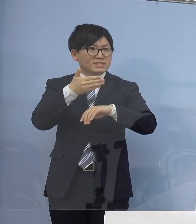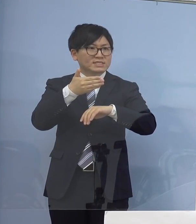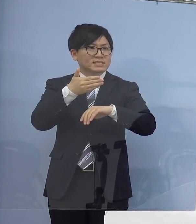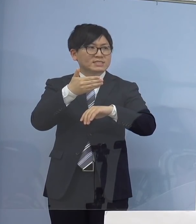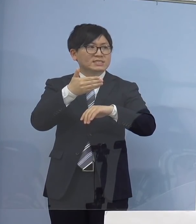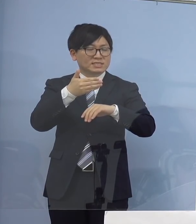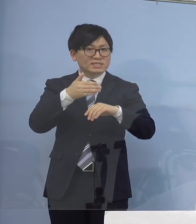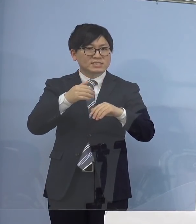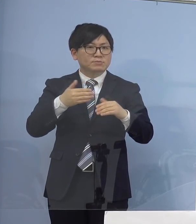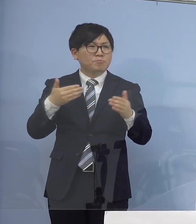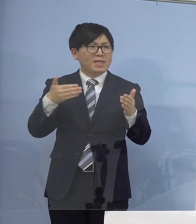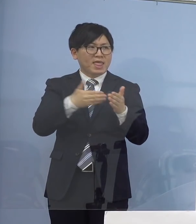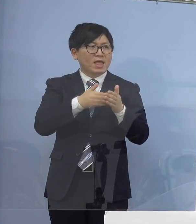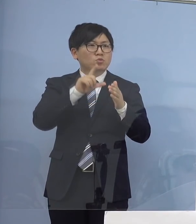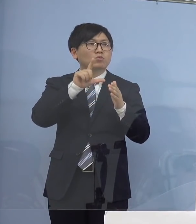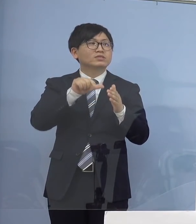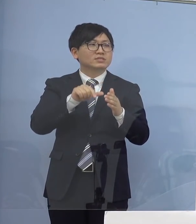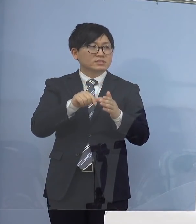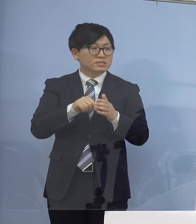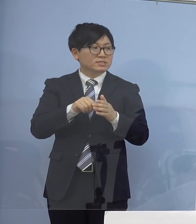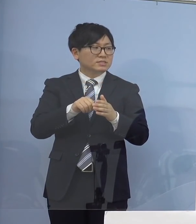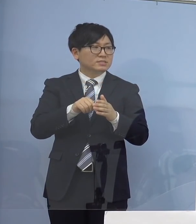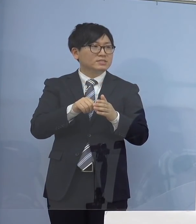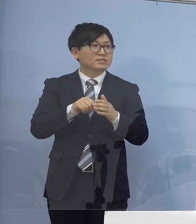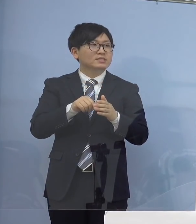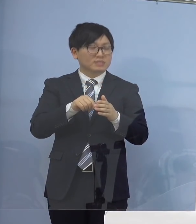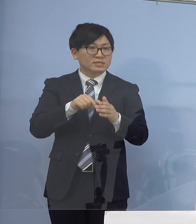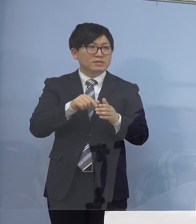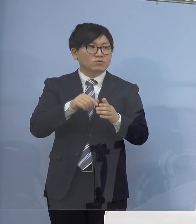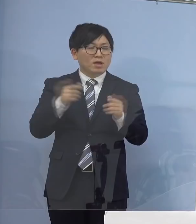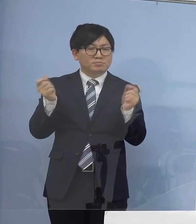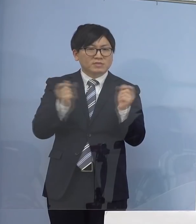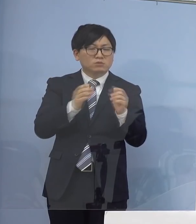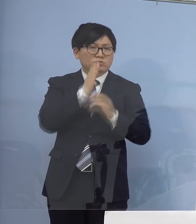例えば昼間しかやっていない人というのは 対象にならないところなんですね